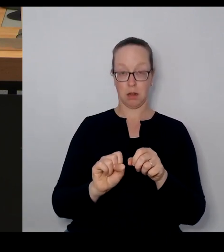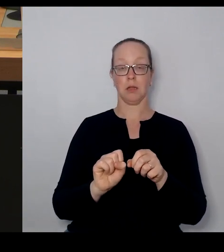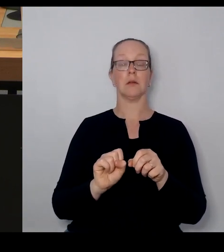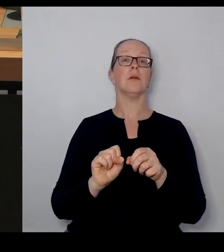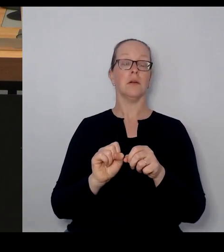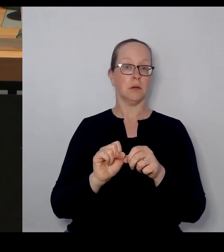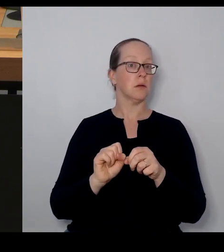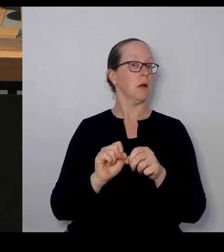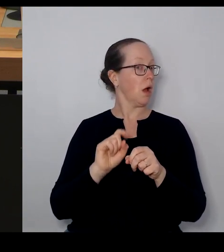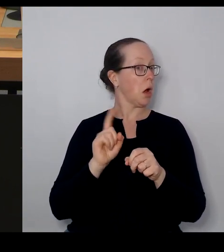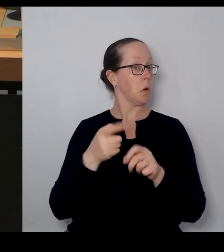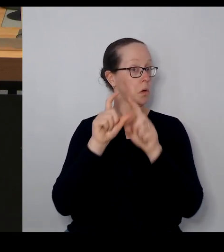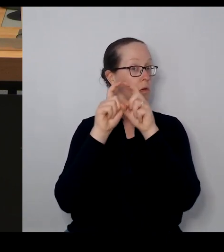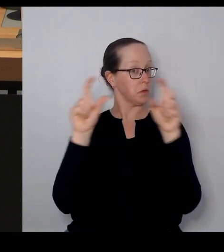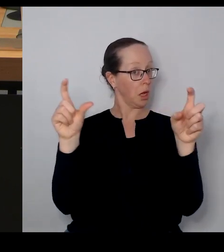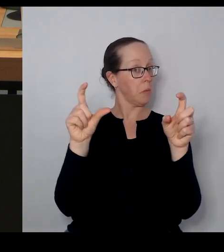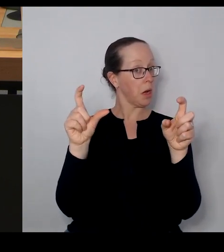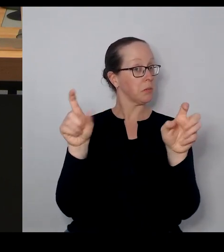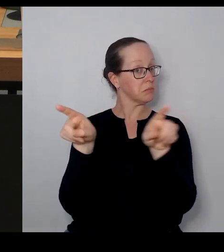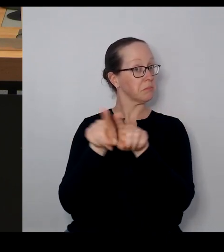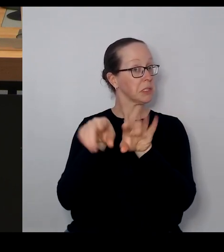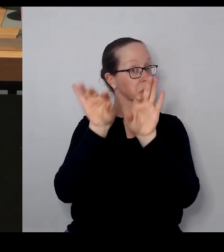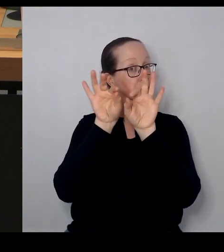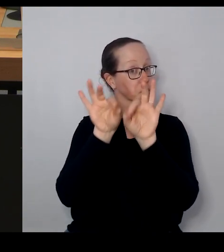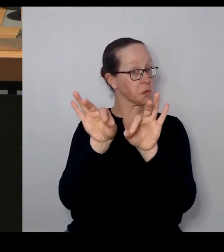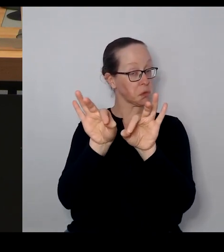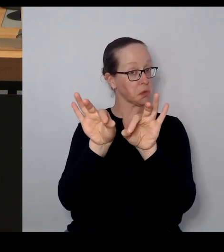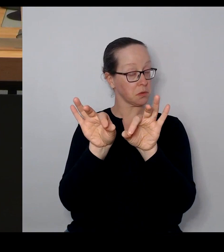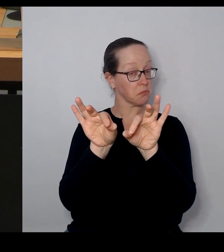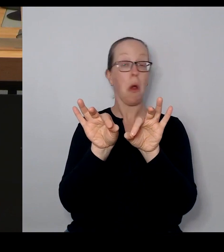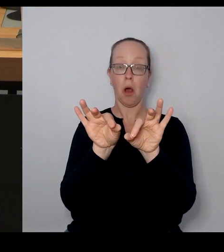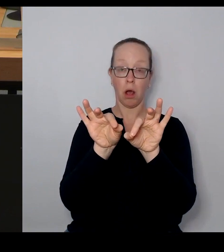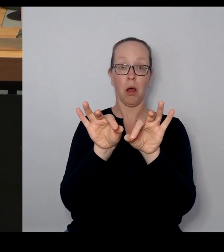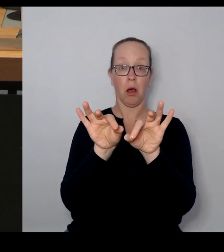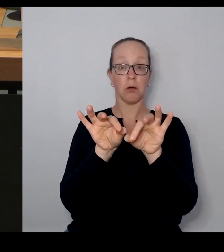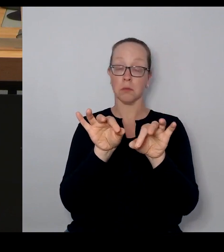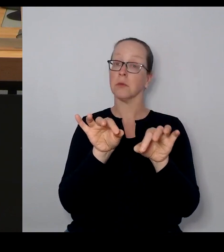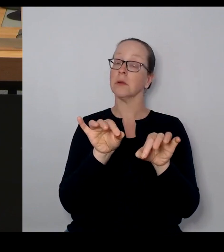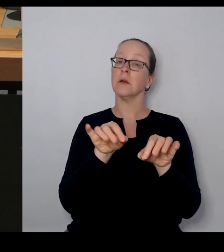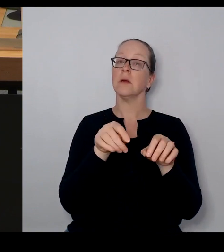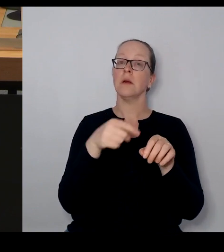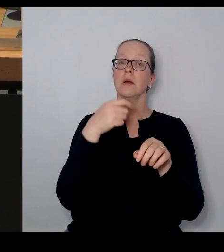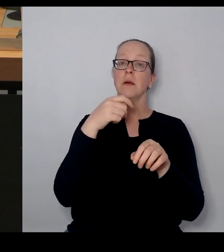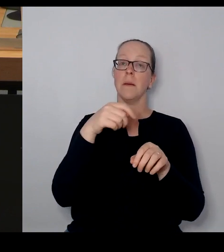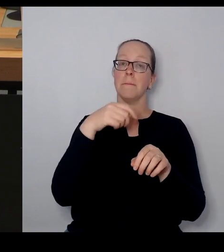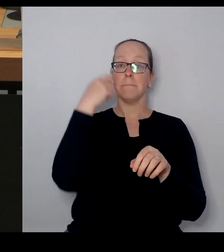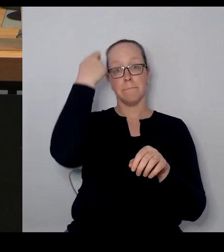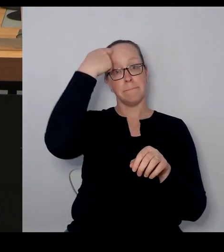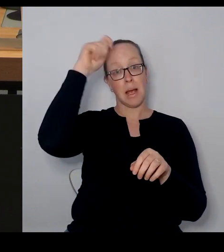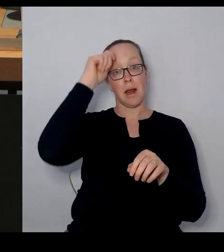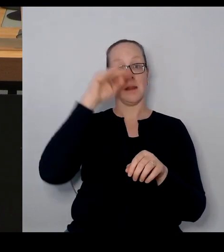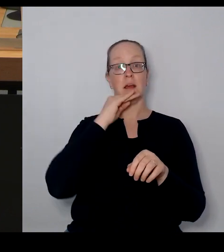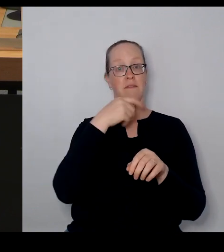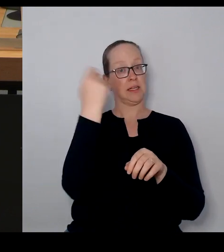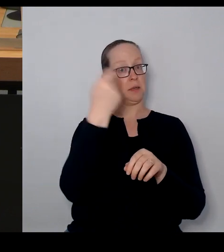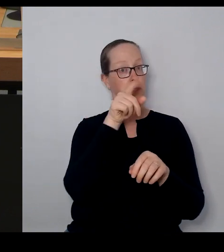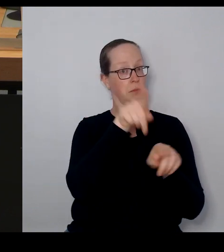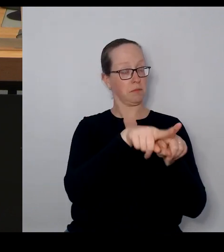Berliner Wasserbetrieben aufgehoben ist. Und das möchte ich an der Stelle auch noch mal sagen Die Frage nicht nur der Mischwasserversorgung,